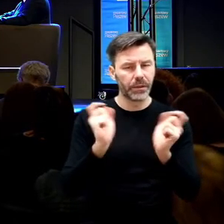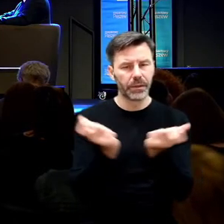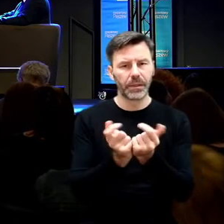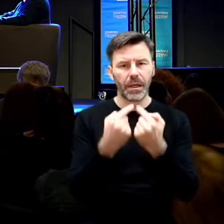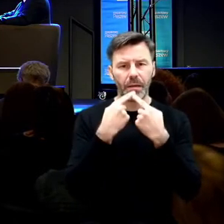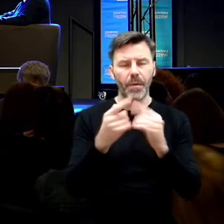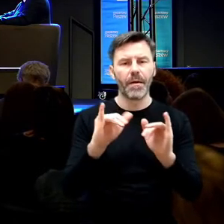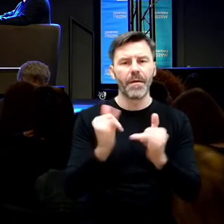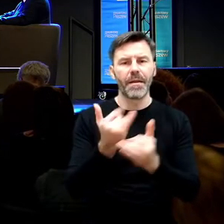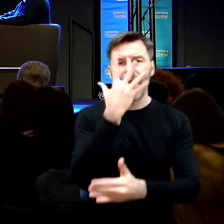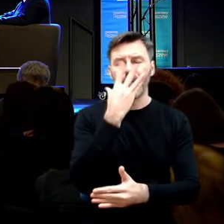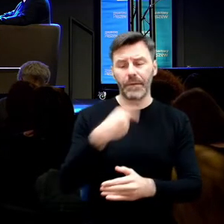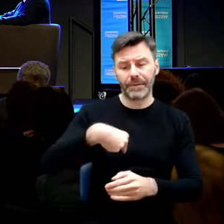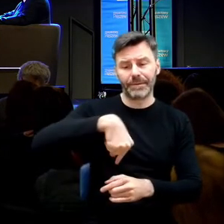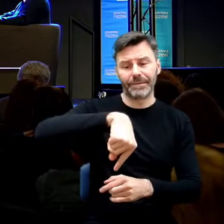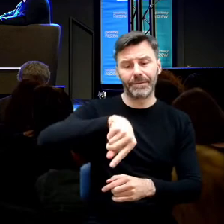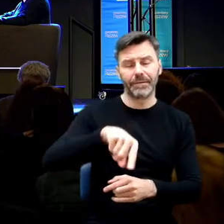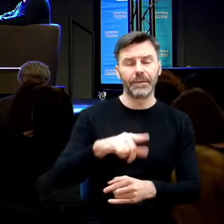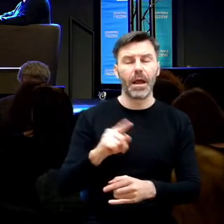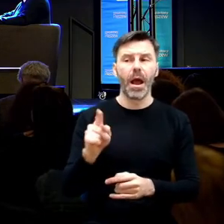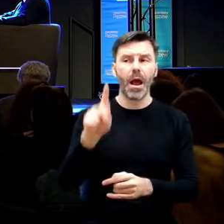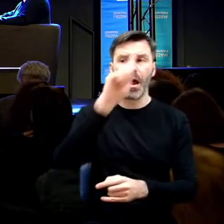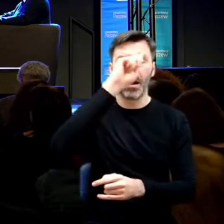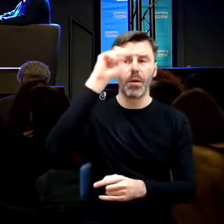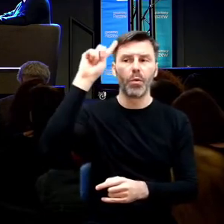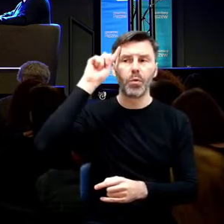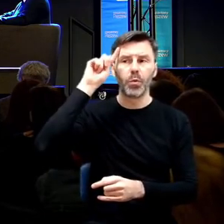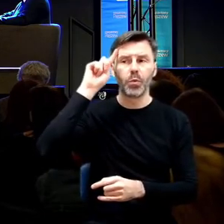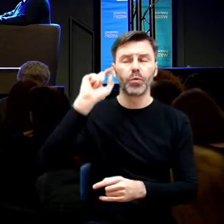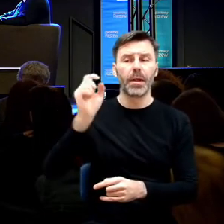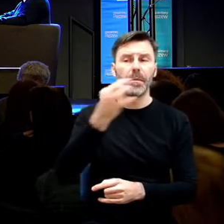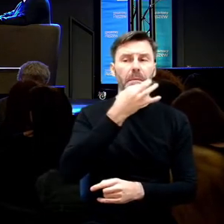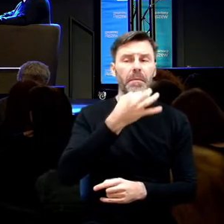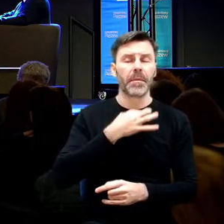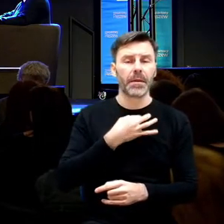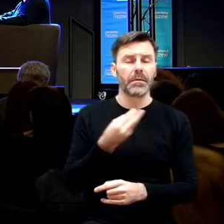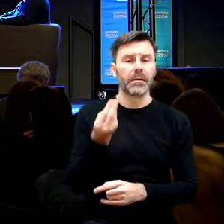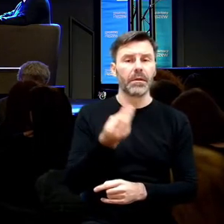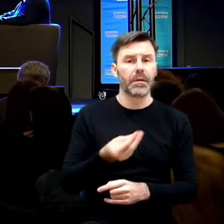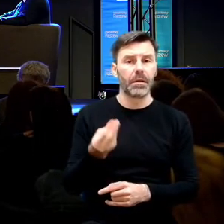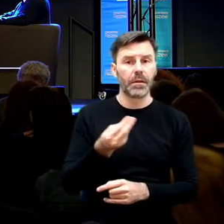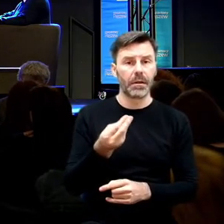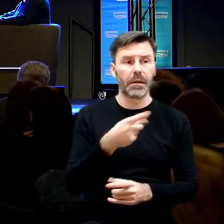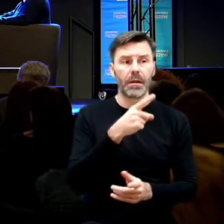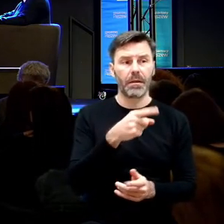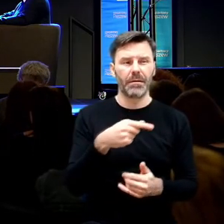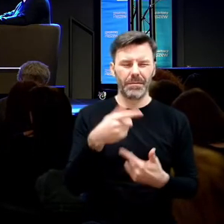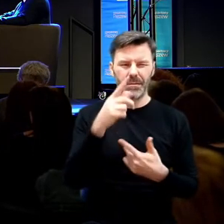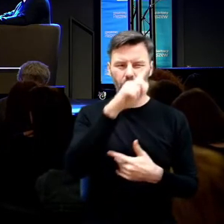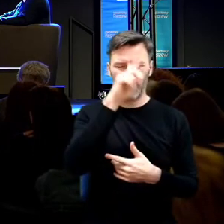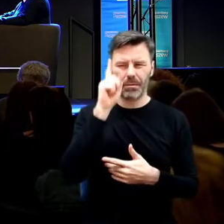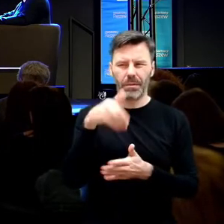Natomiast są też takie zapytania tych ludzi, które nie została uwzględniona w tej pierwszej części tej inwestycji,